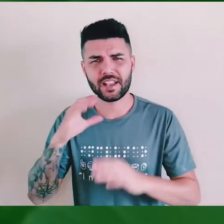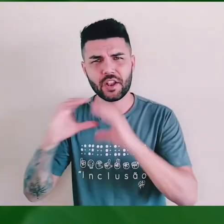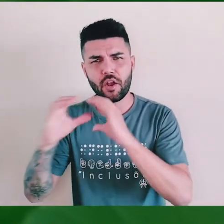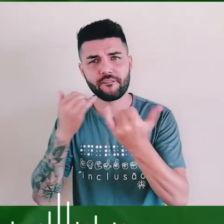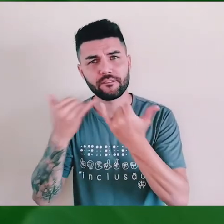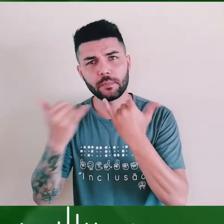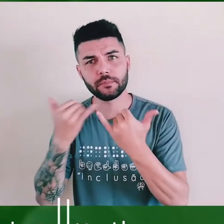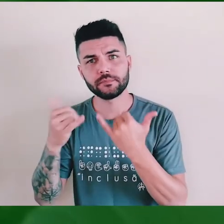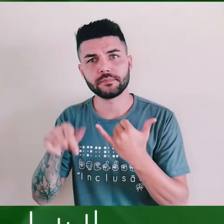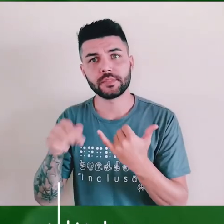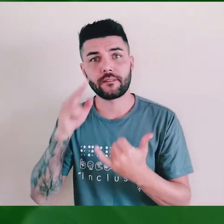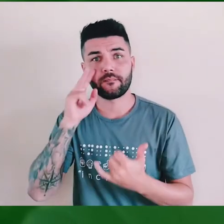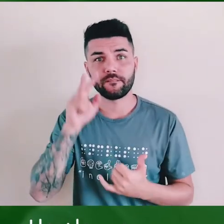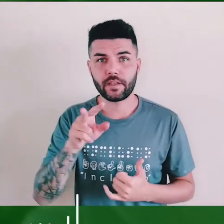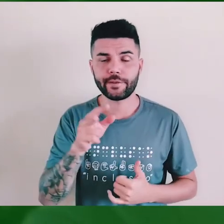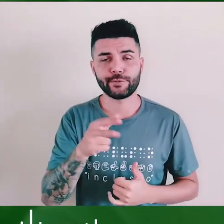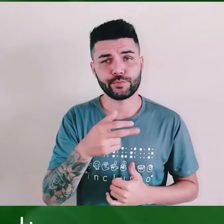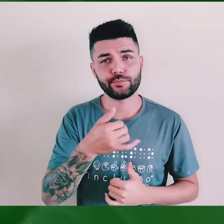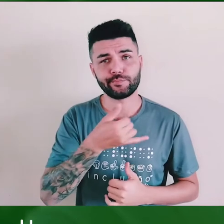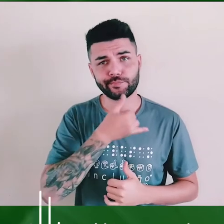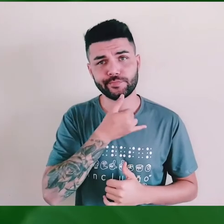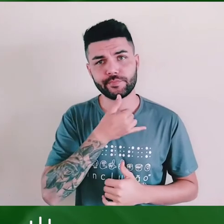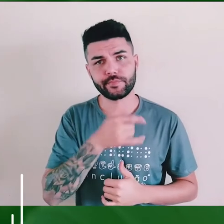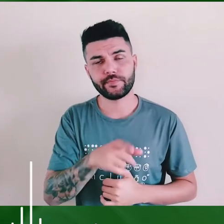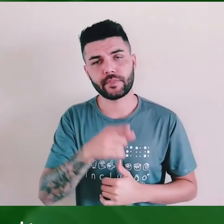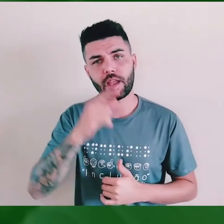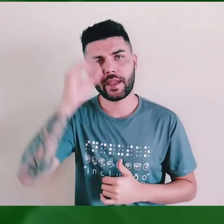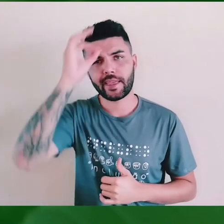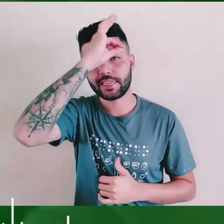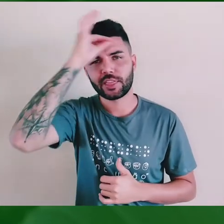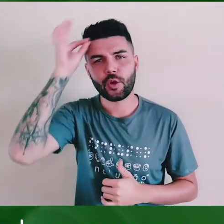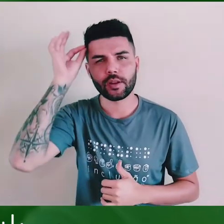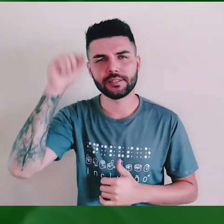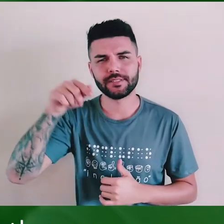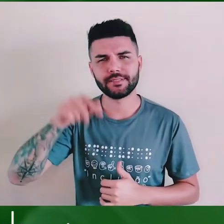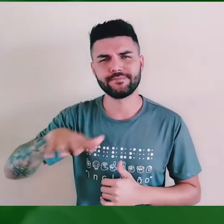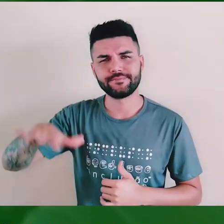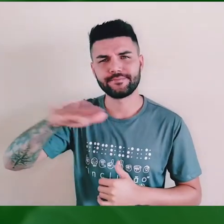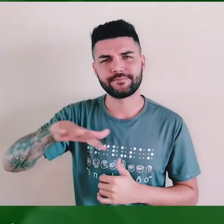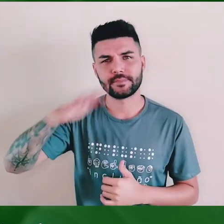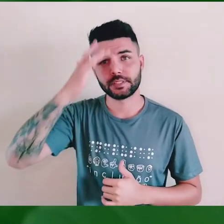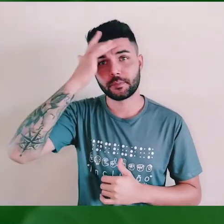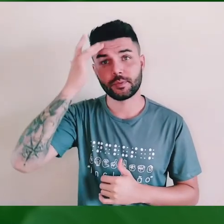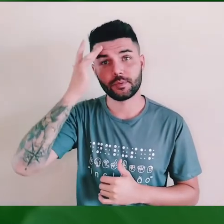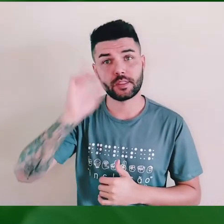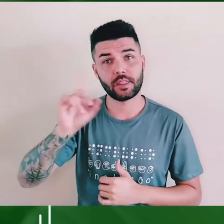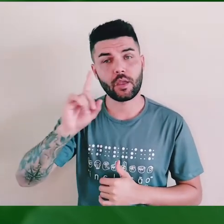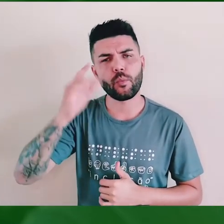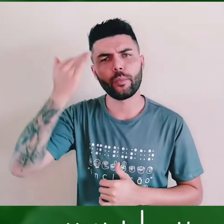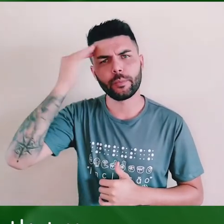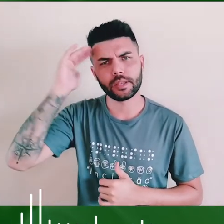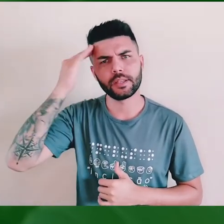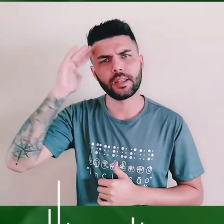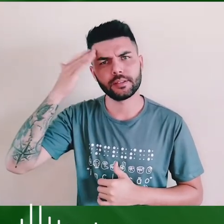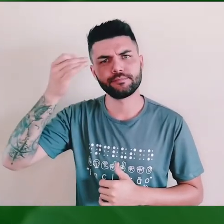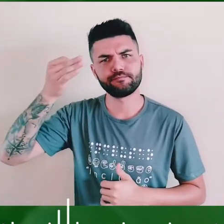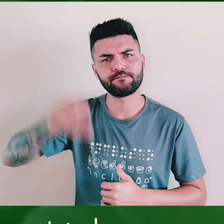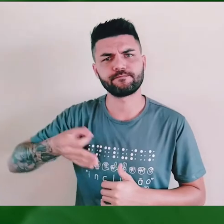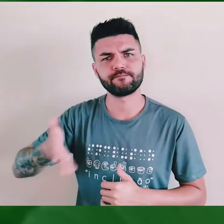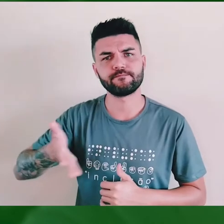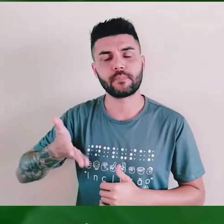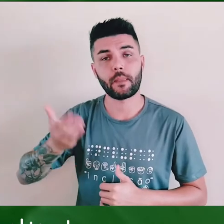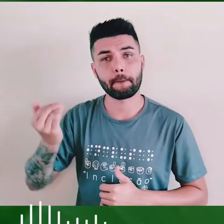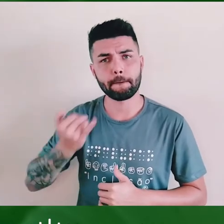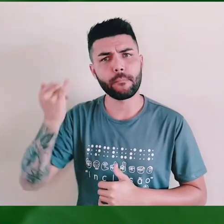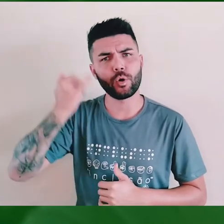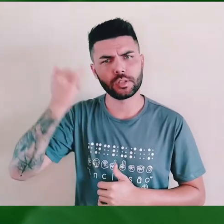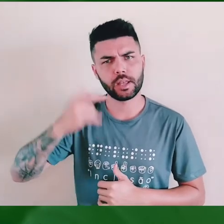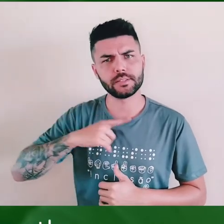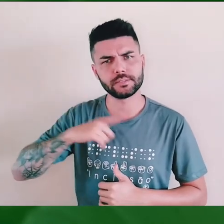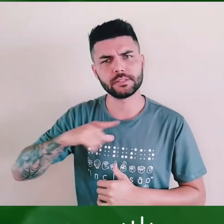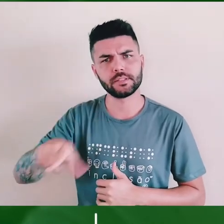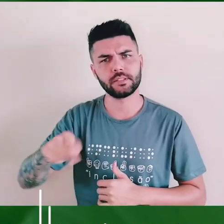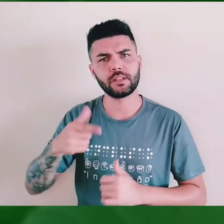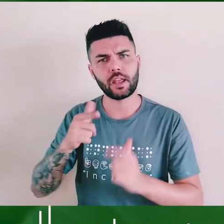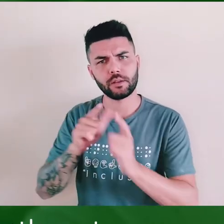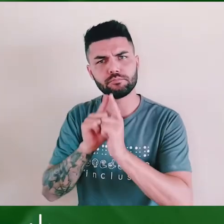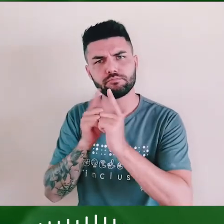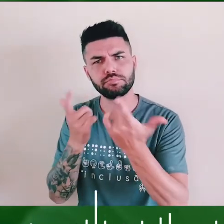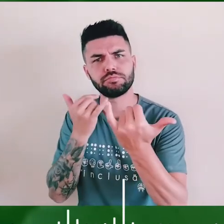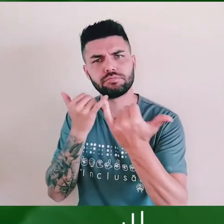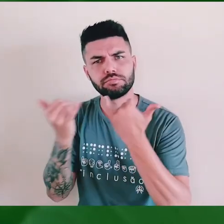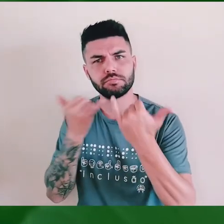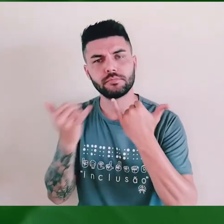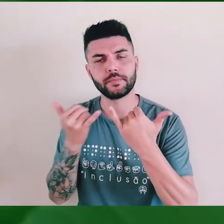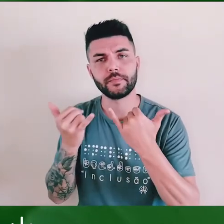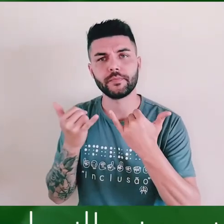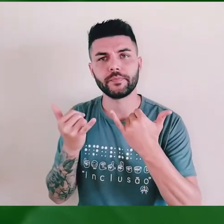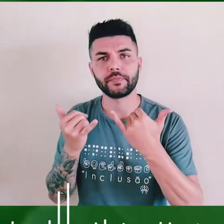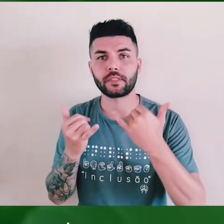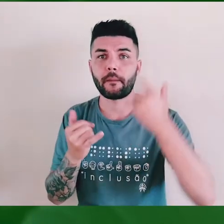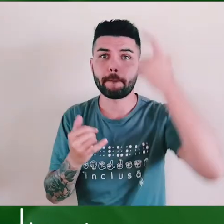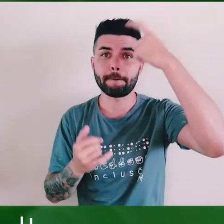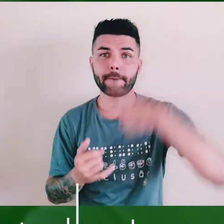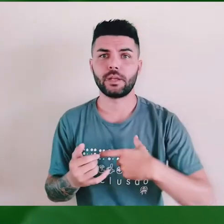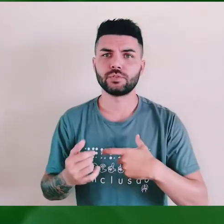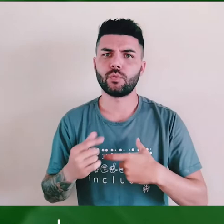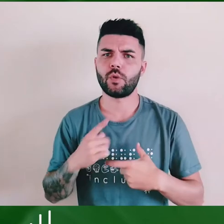as pessoas não entenderem essa importância do jornalismo. E também, o repórter, seja